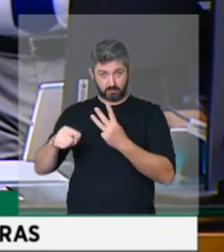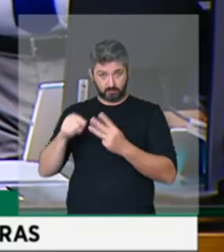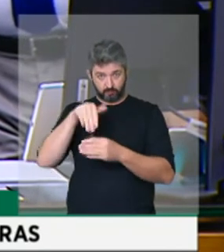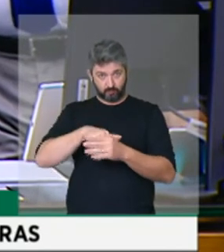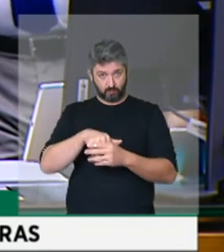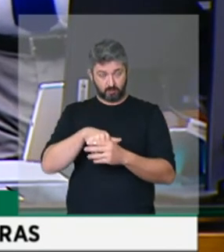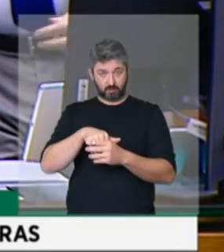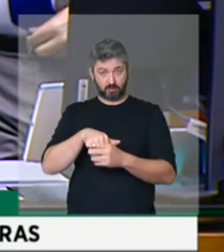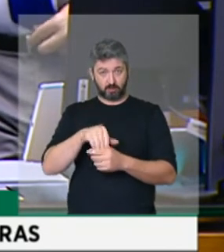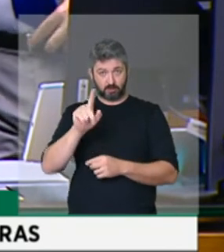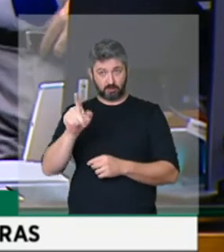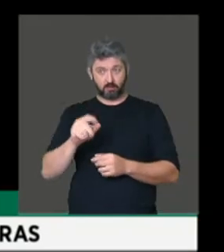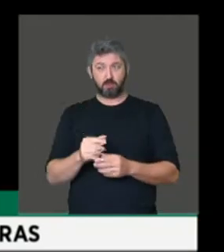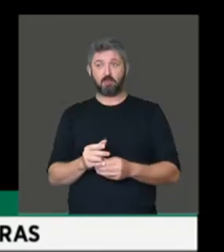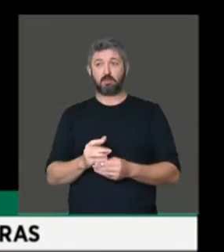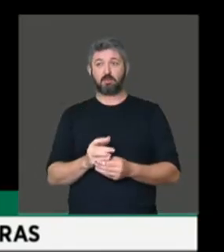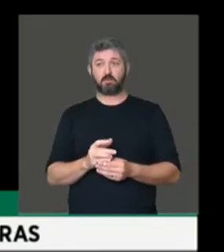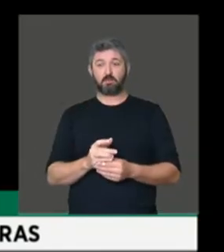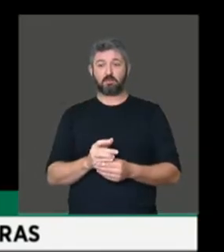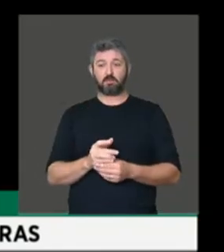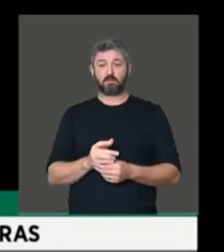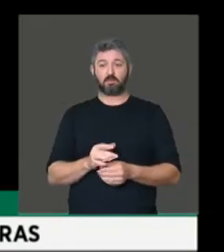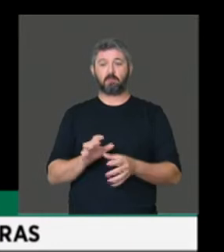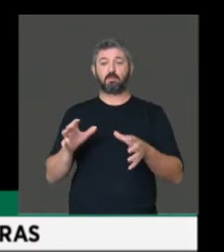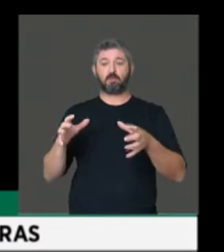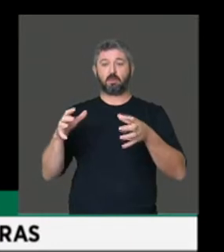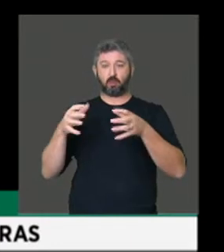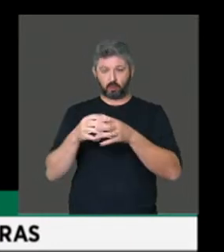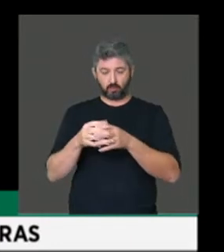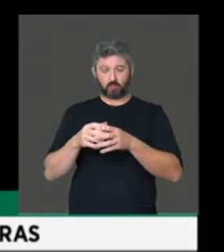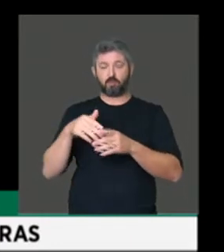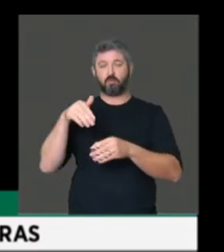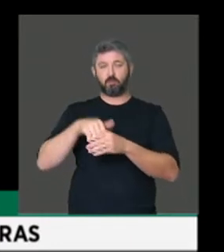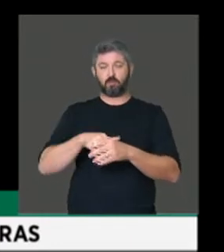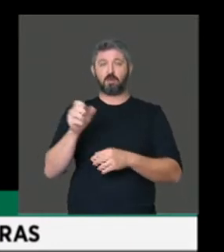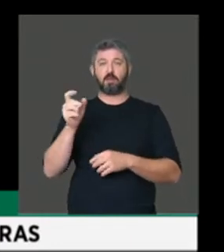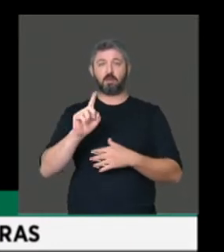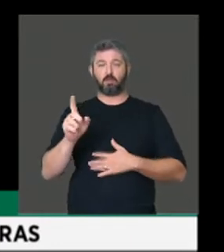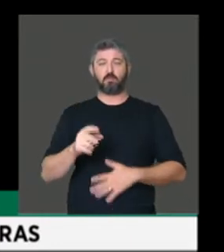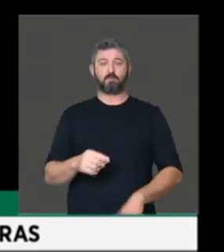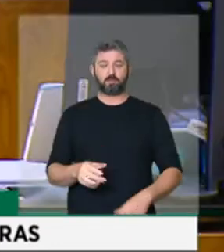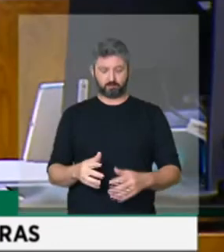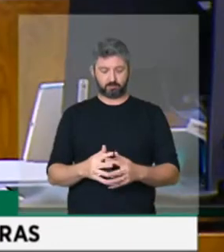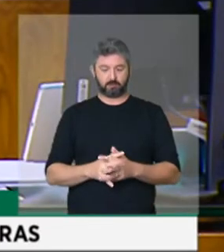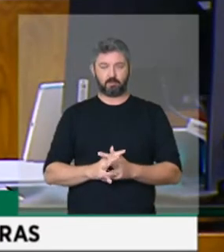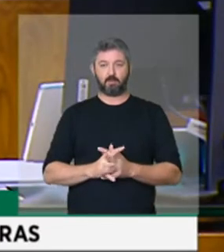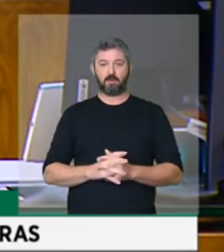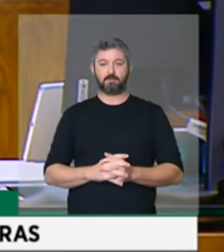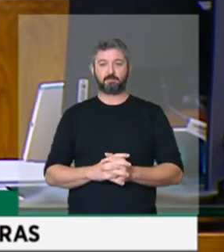ORIENTA O SOLIDARIEDADE? O PROS, PSC? PTB? -- [DEPUTADO]: PSC ORIENTA NÃO, PRESIDENTE. -- [PRESIDENTE]: PELO